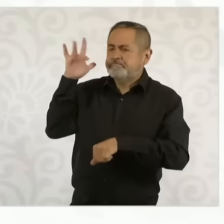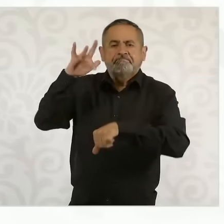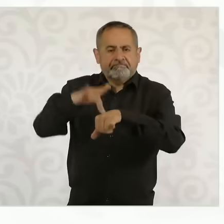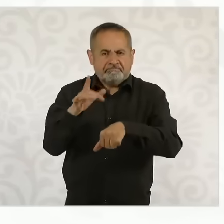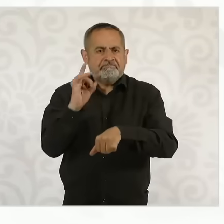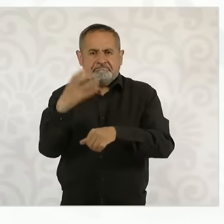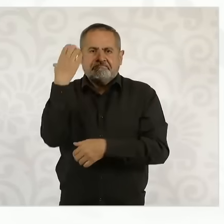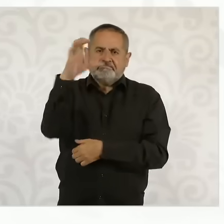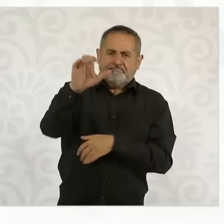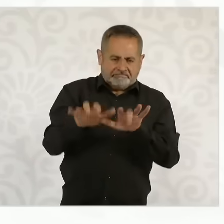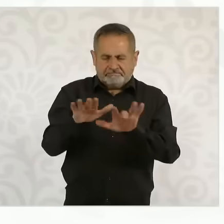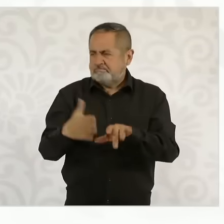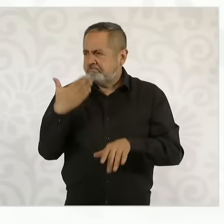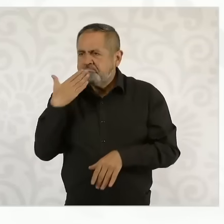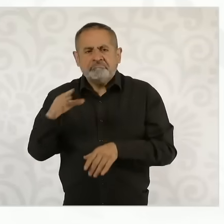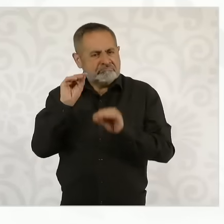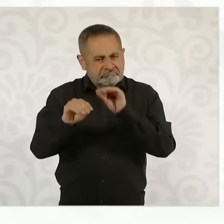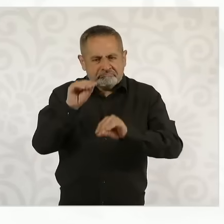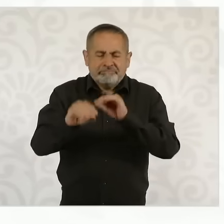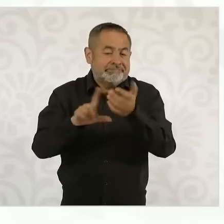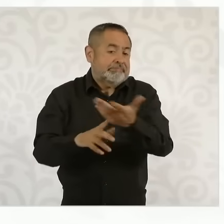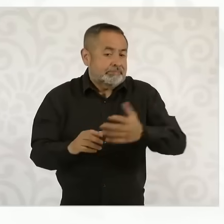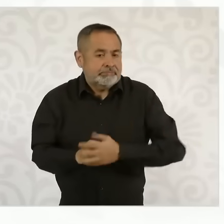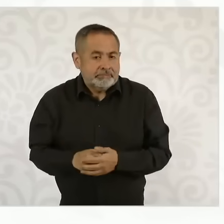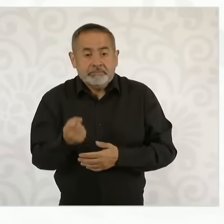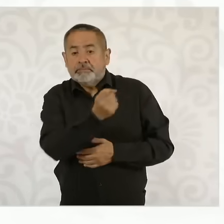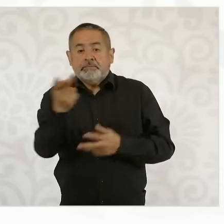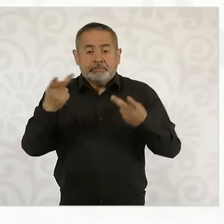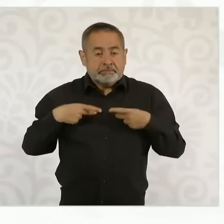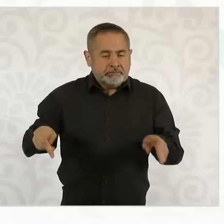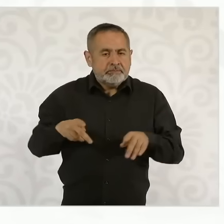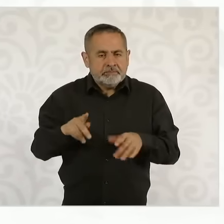Es importante destacar que la encuesta de satisfacción del pasajero se ha mantenido ese reto